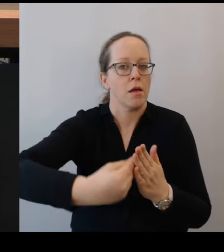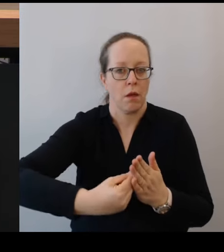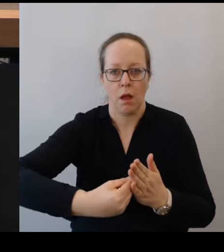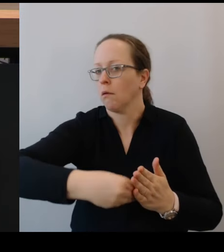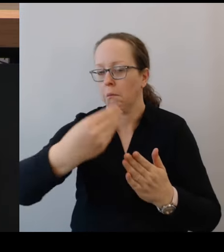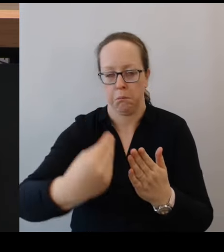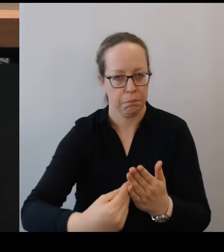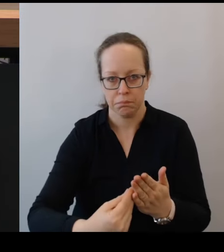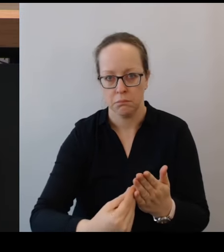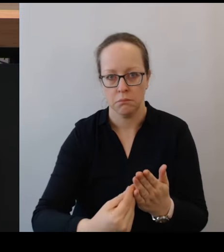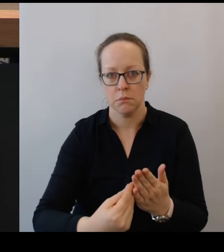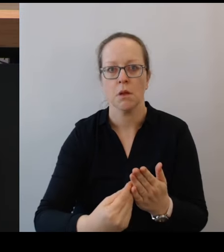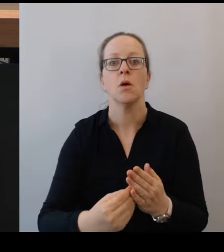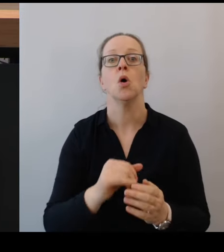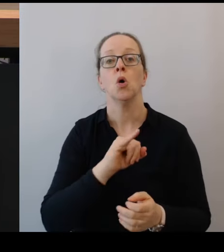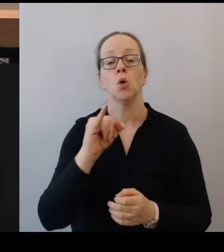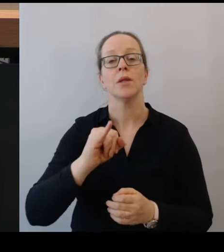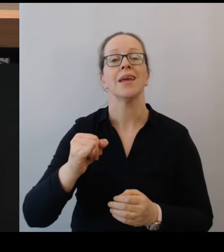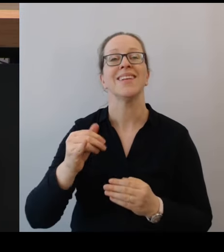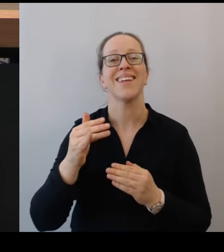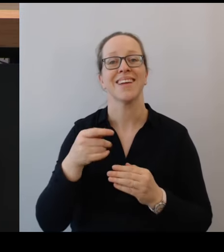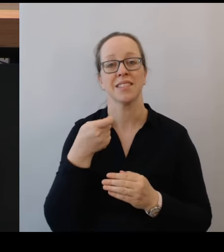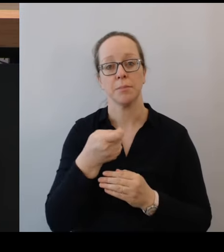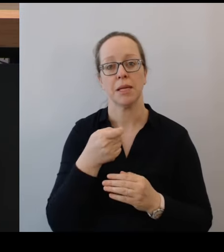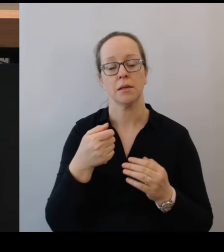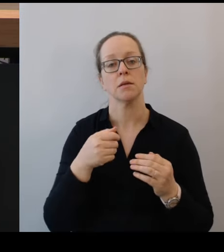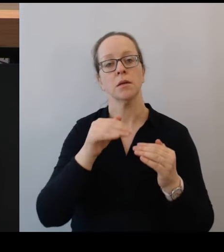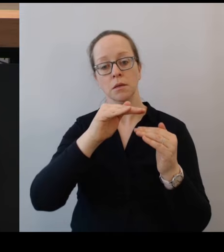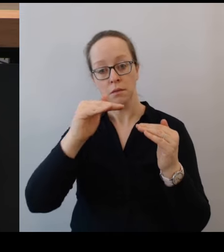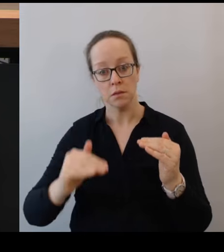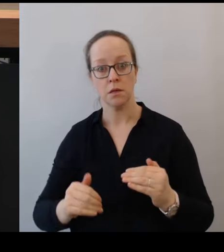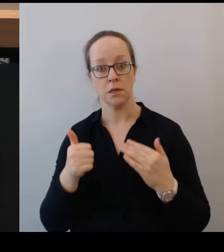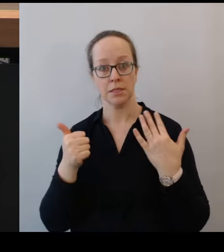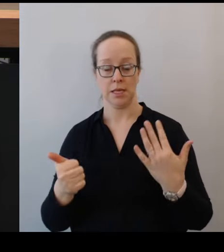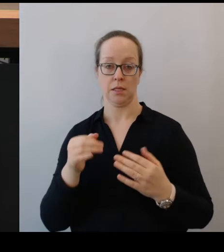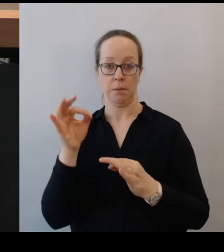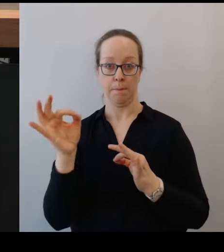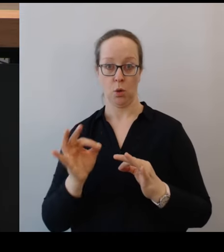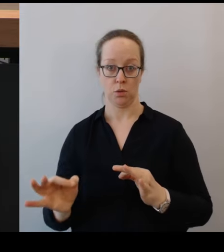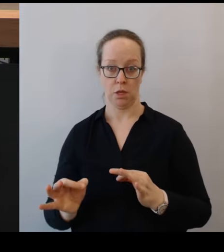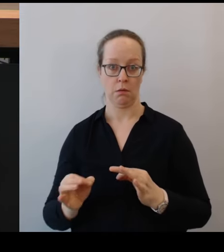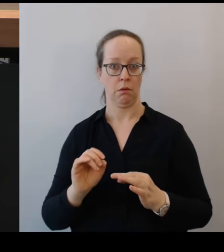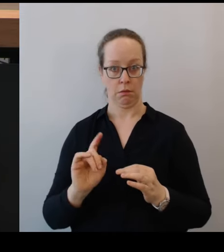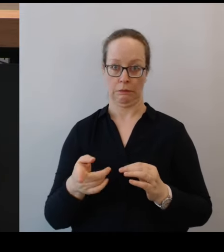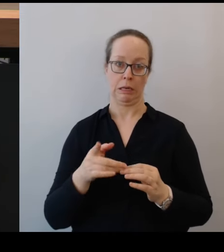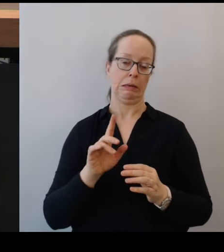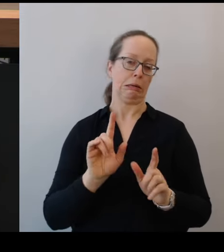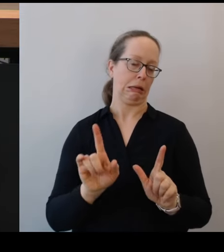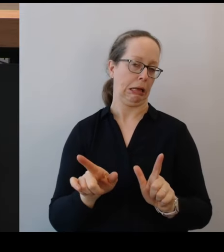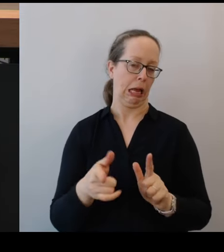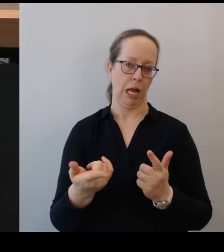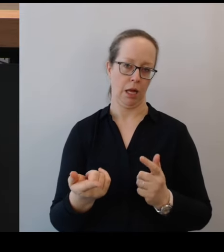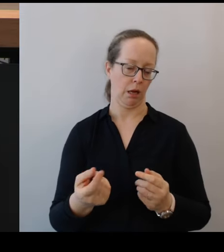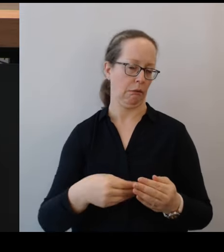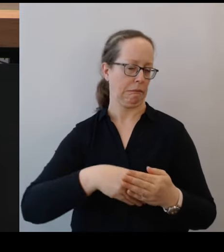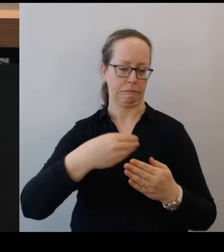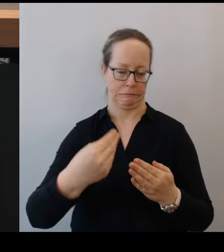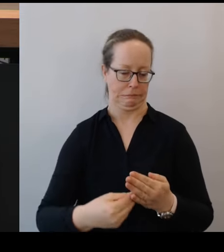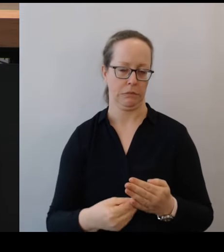keiner ein Indexmietvertrag abschließen. Aber warum sprechen wir, meine Damen und Herren, immer wieder von Verboten?